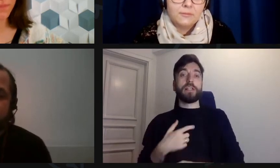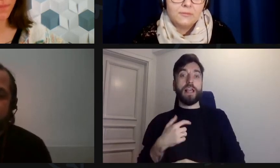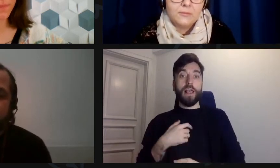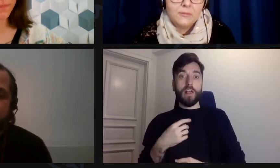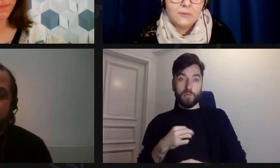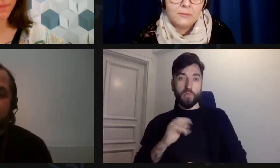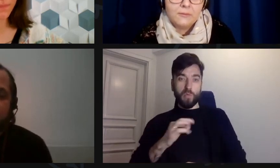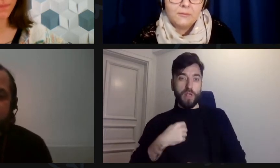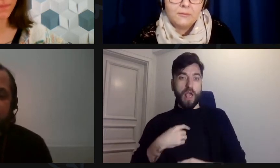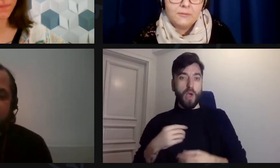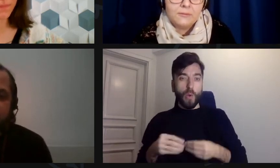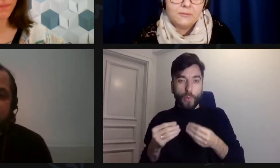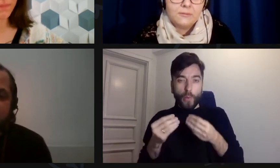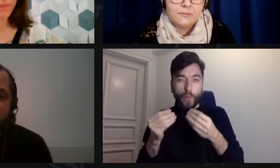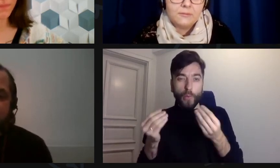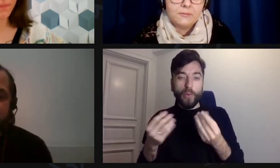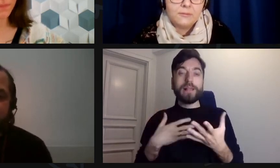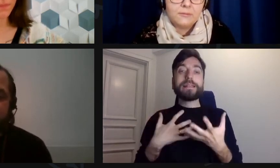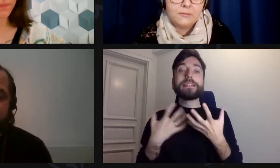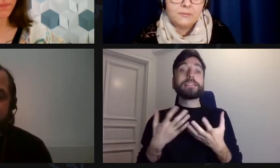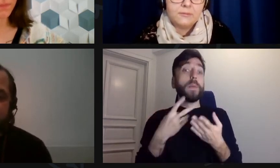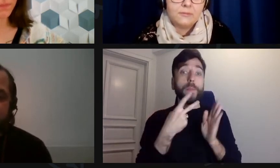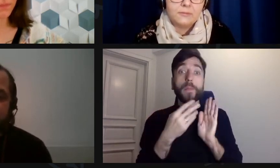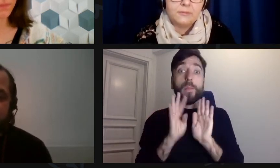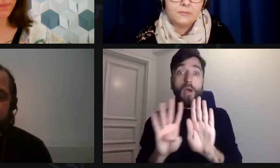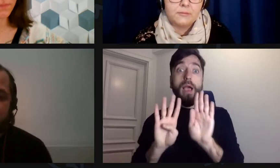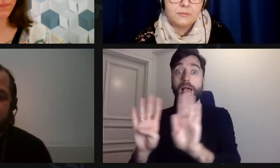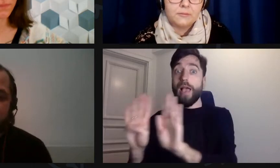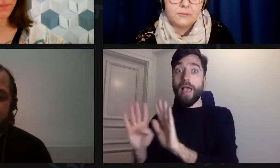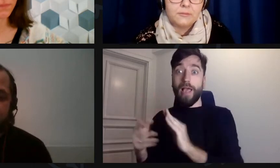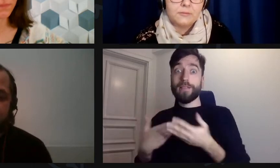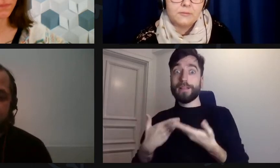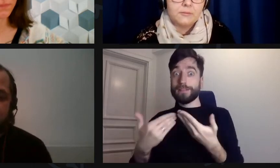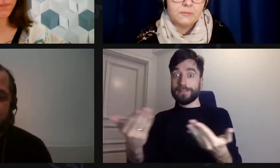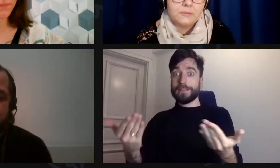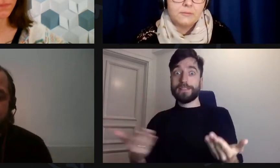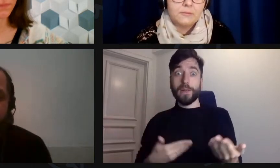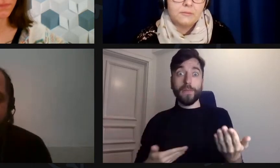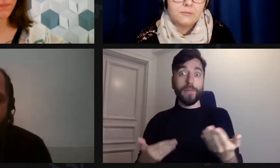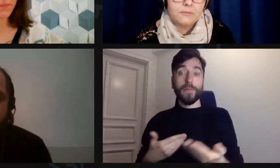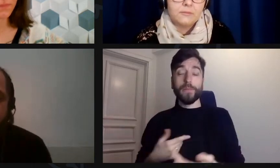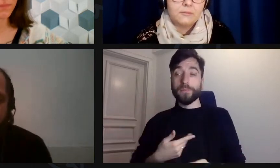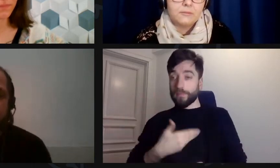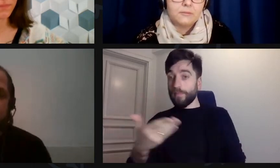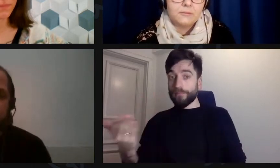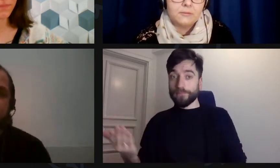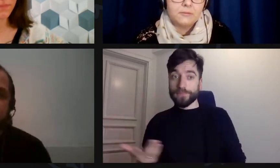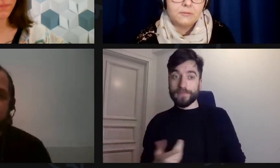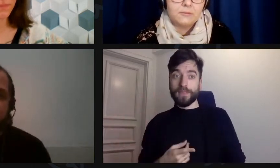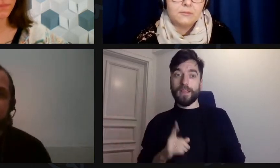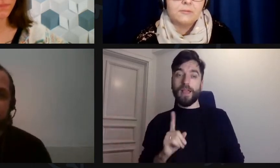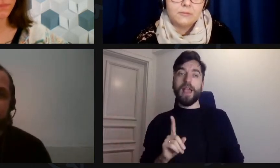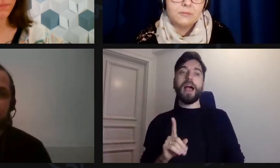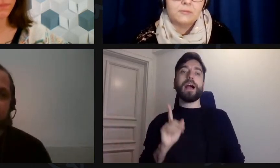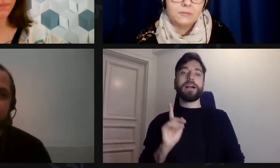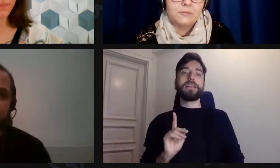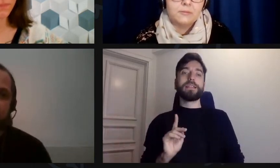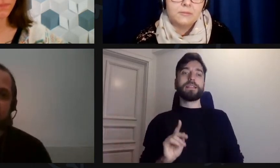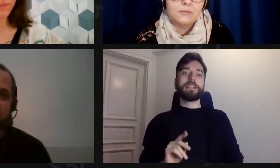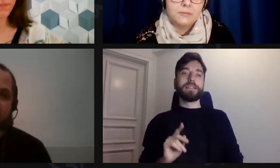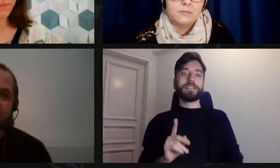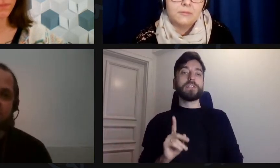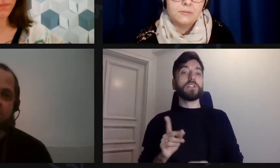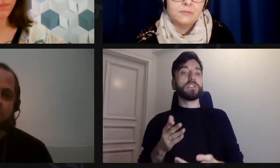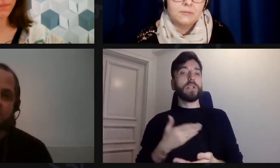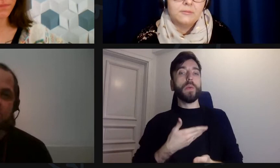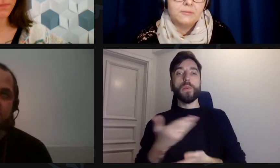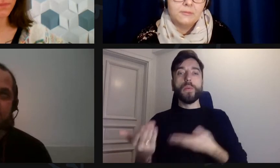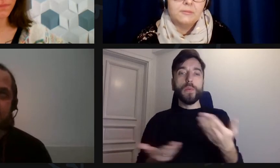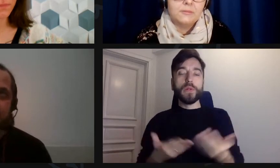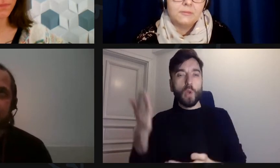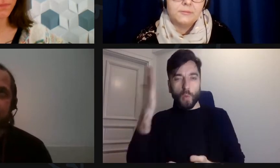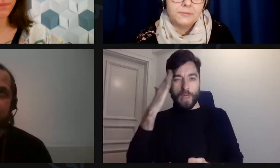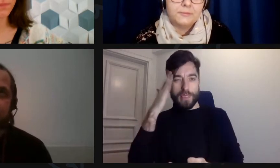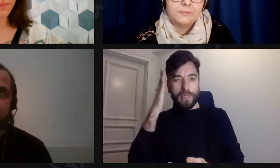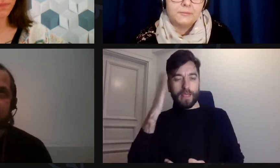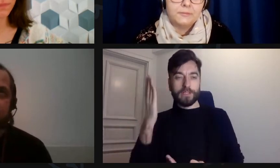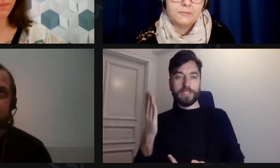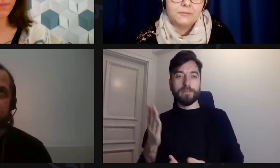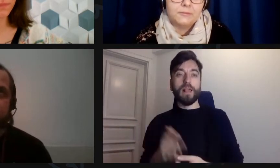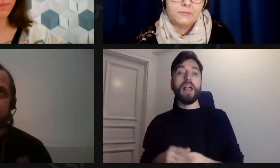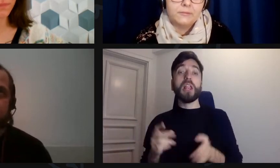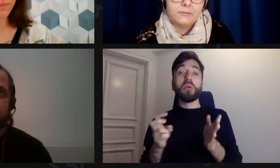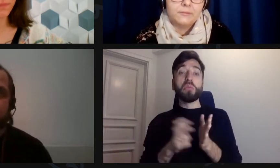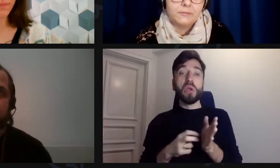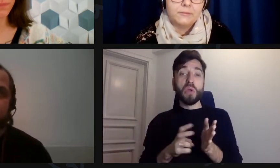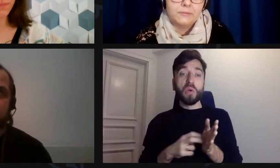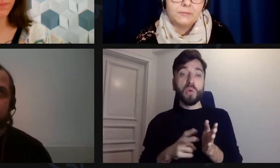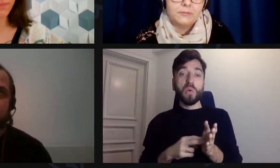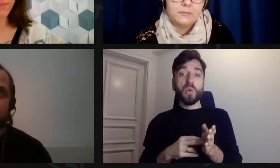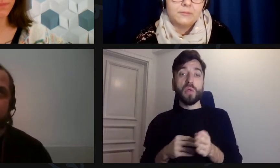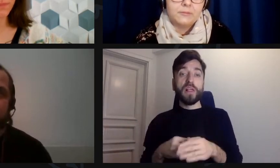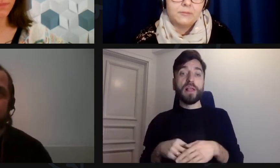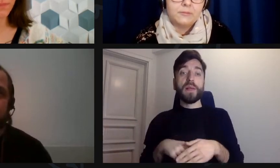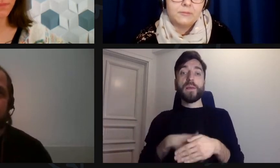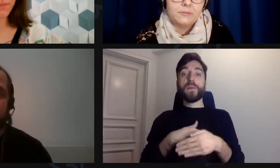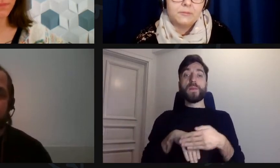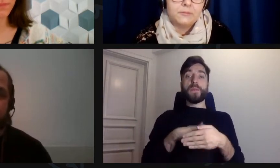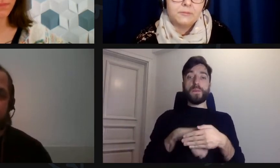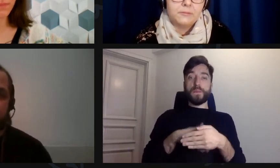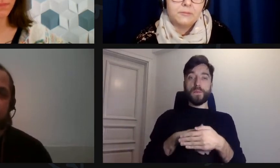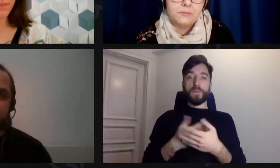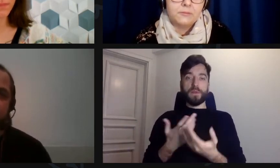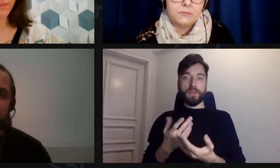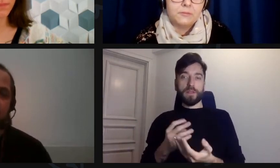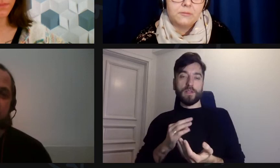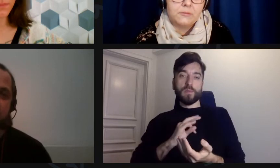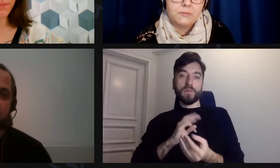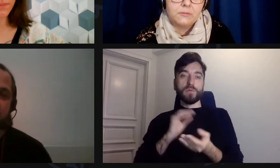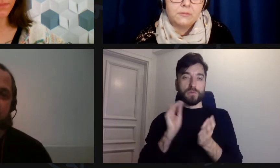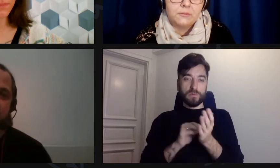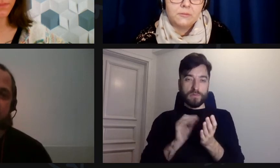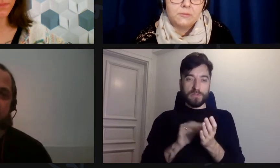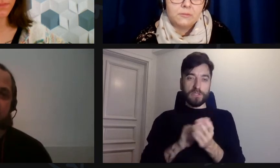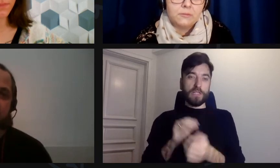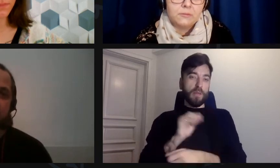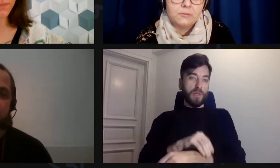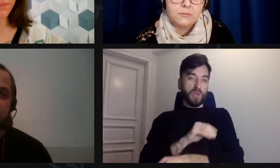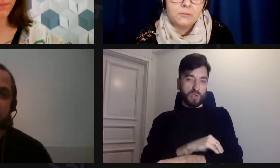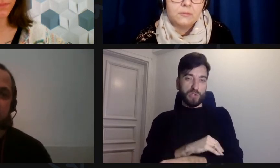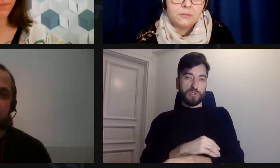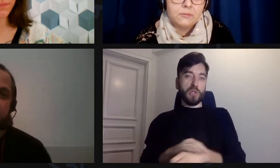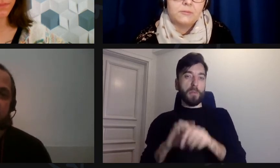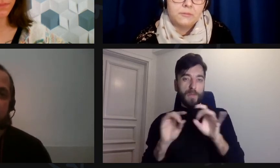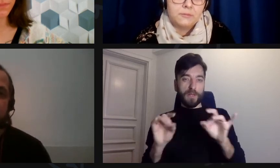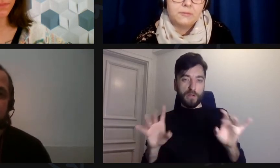Po prostu jest to dzielenie się umiejętnościami, brakuje tego kontekstu metodyczno-pedagogicznego, bo po prostu wiele osób,